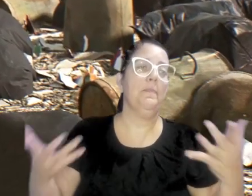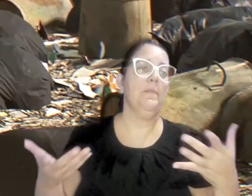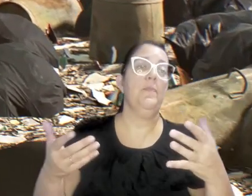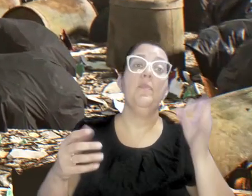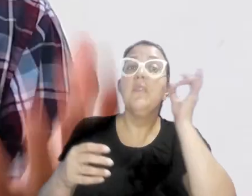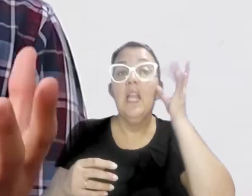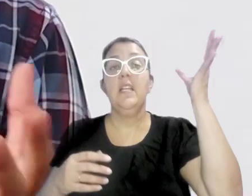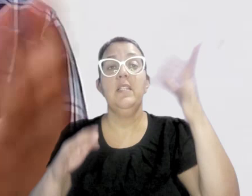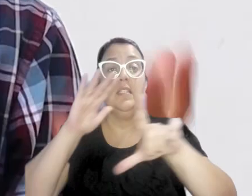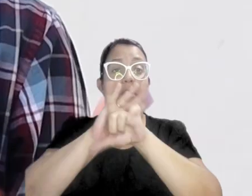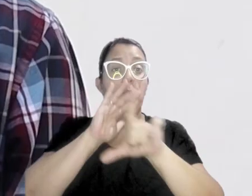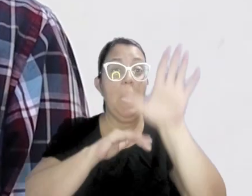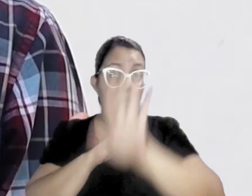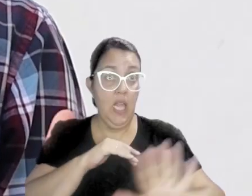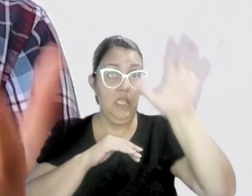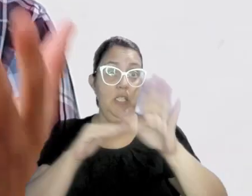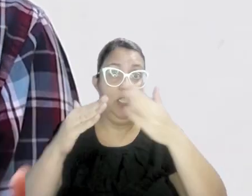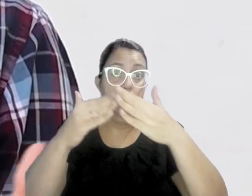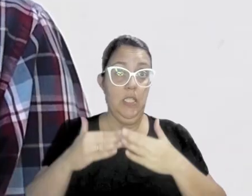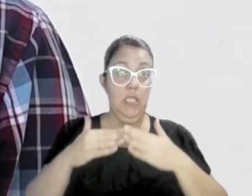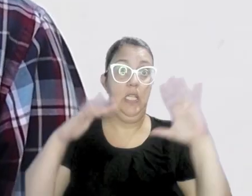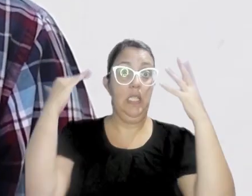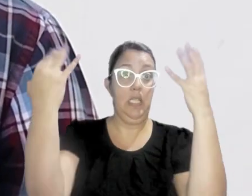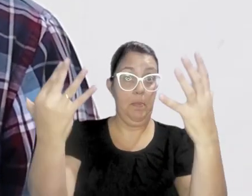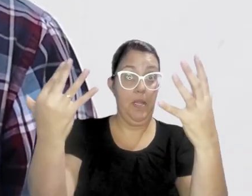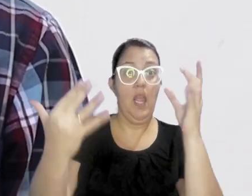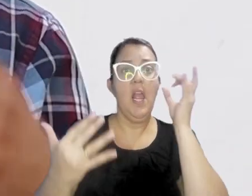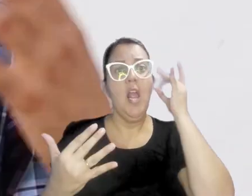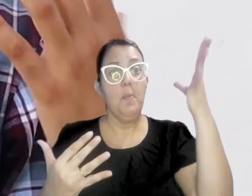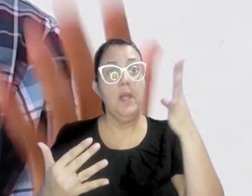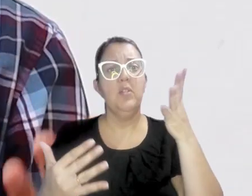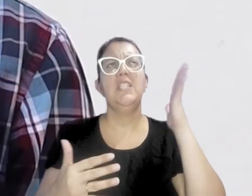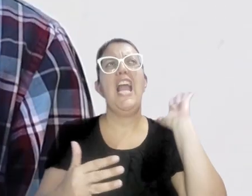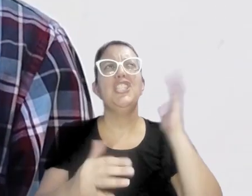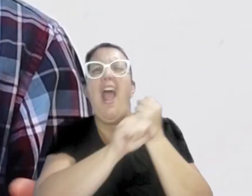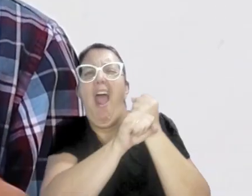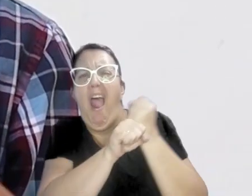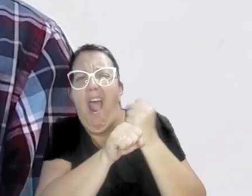[Cristiano] A ideia de uma Lei Geral do Licenciamento Ambiental é uma ideia ventilada há muitos anos.